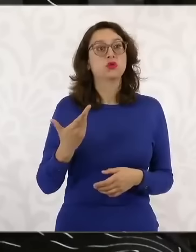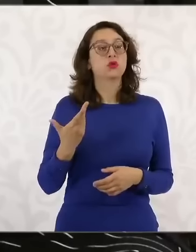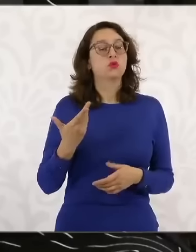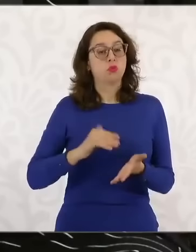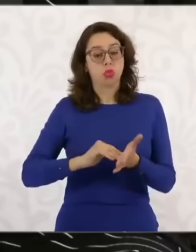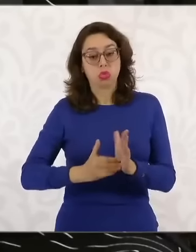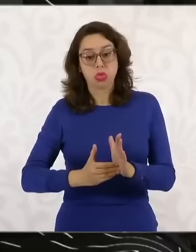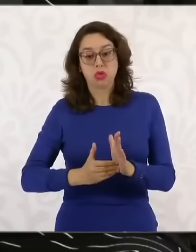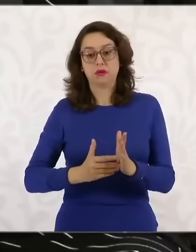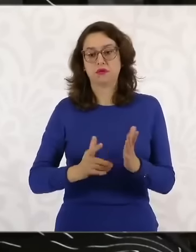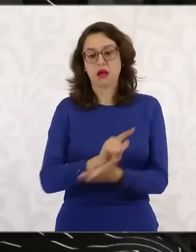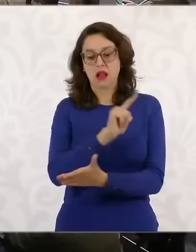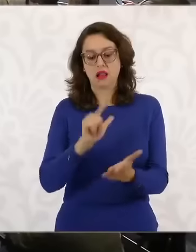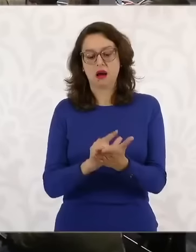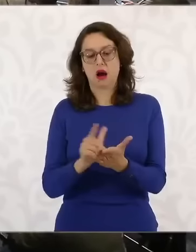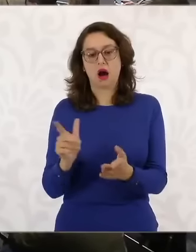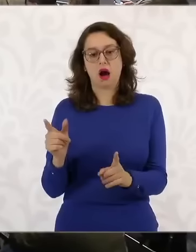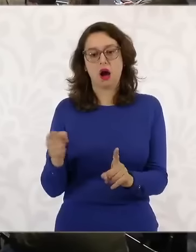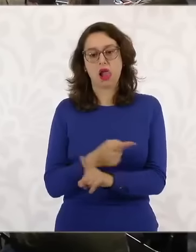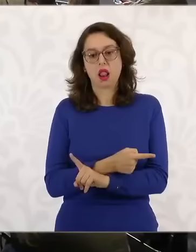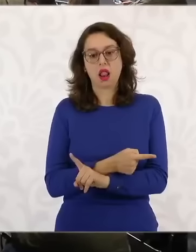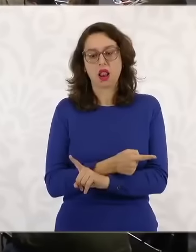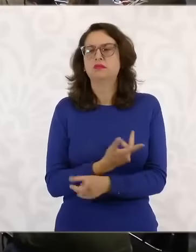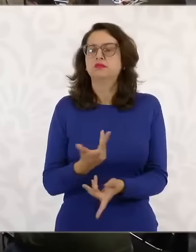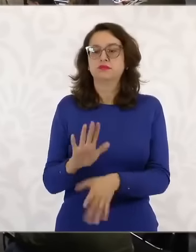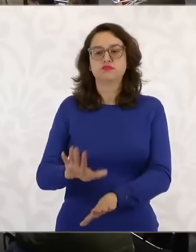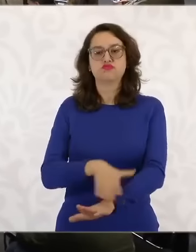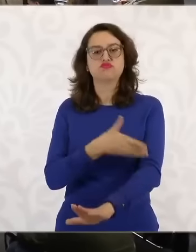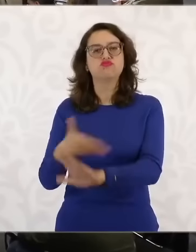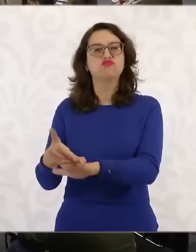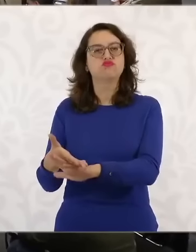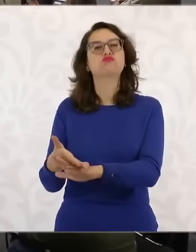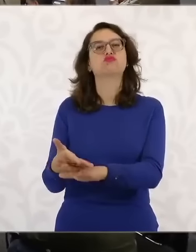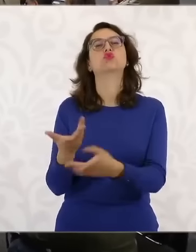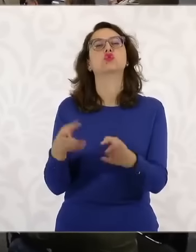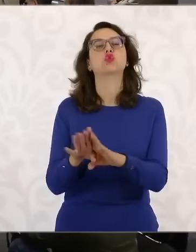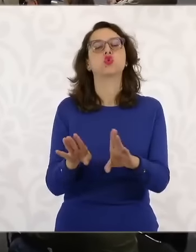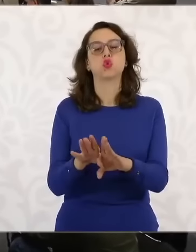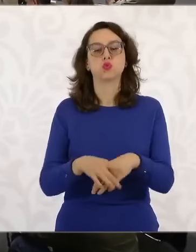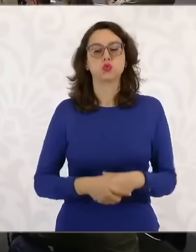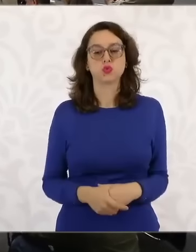tuerzan la ley? eh ahita que me acab acababa de mencionar sobre su desconocimiento de la de la